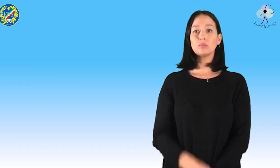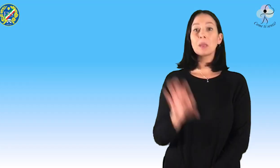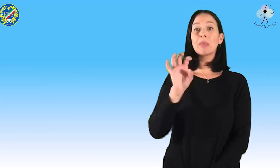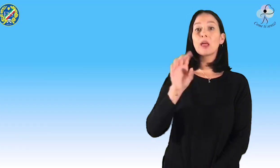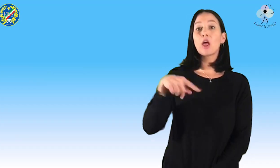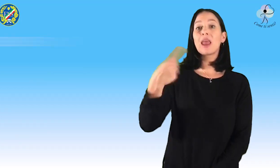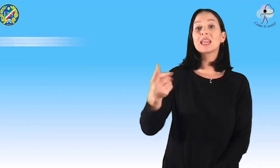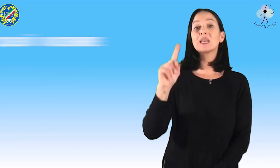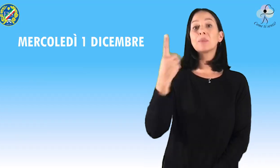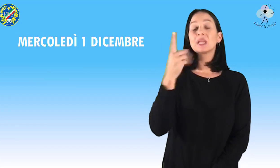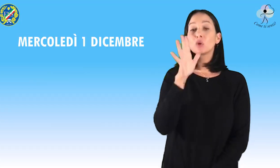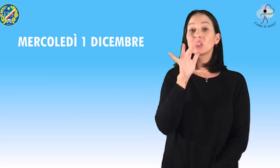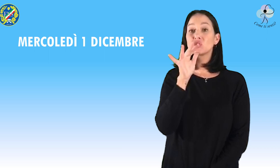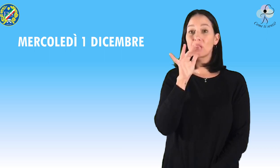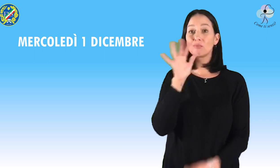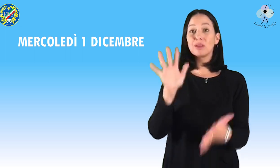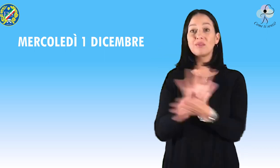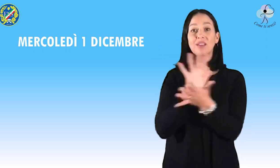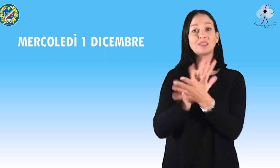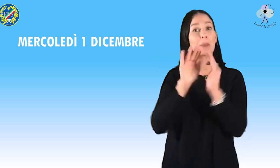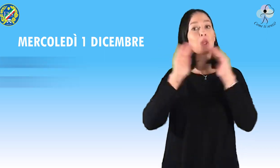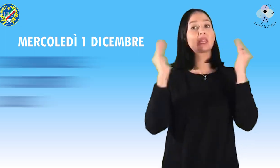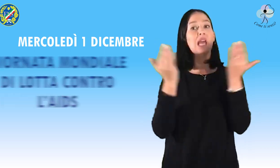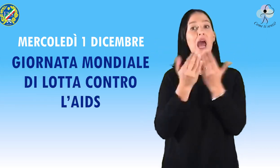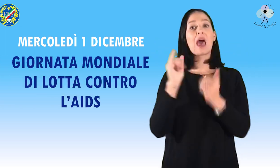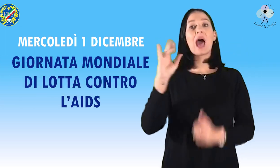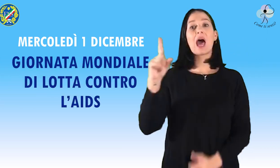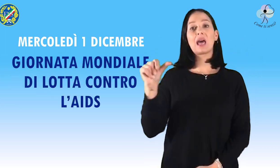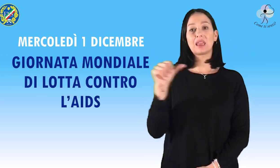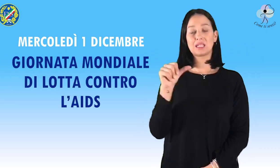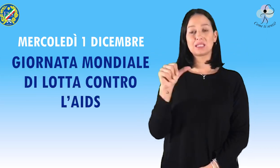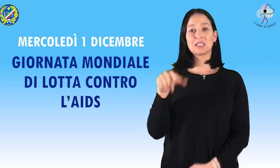Mercoledì 1 dicembre 2021 in tutto il globo si celebra la Giornata Mondiale di Lotta contro l'AIDS.